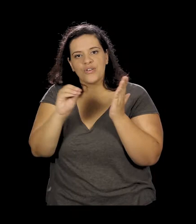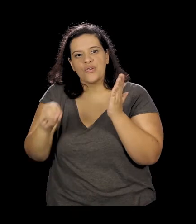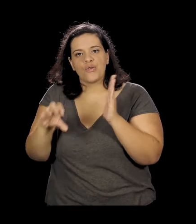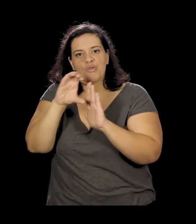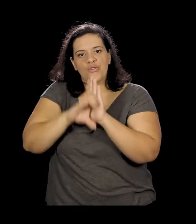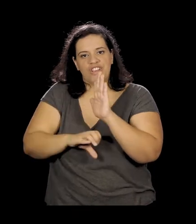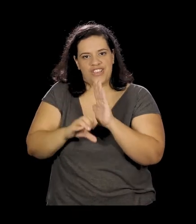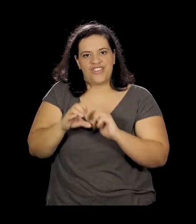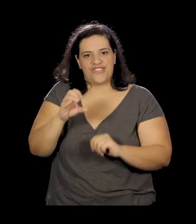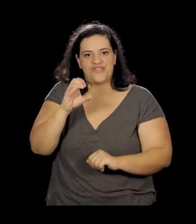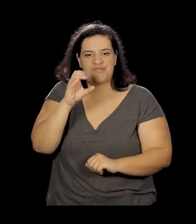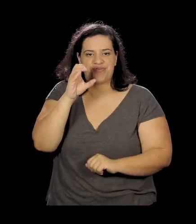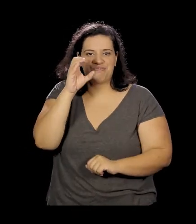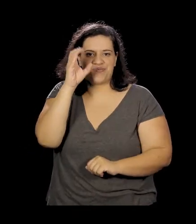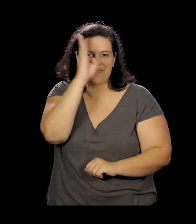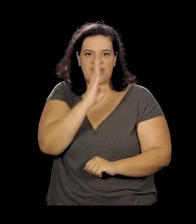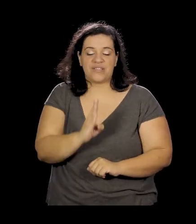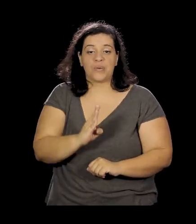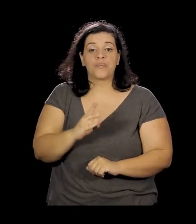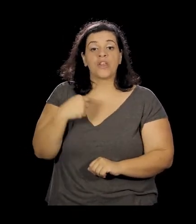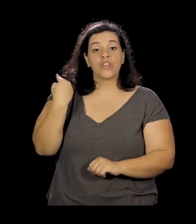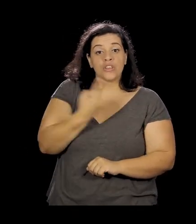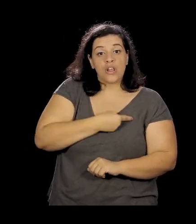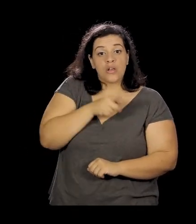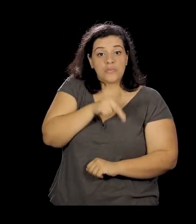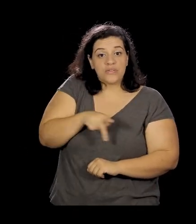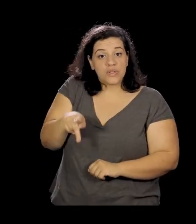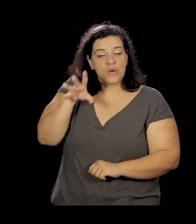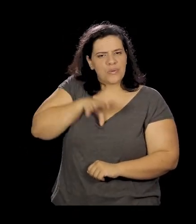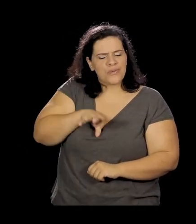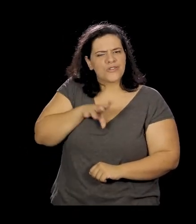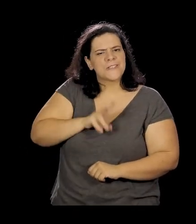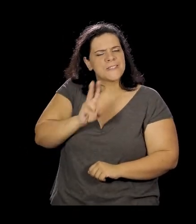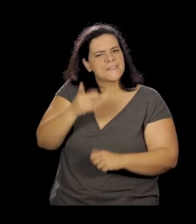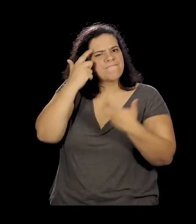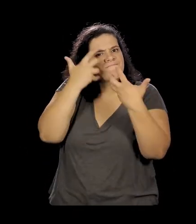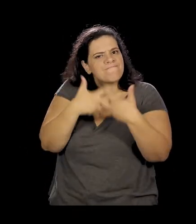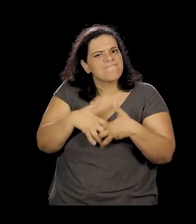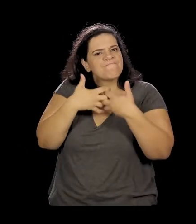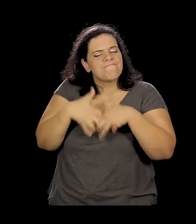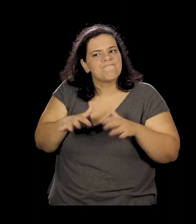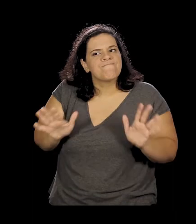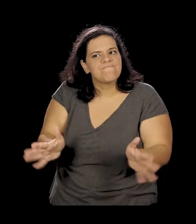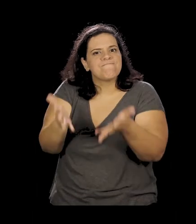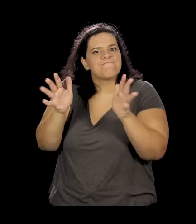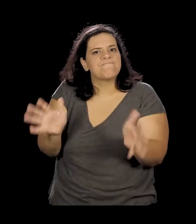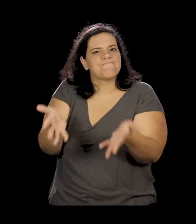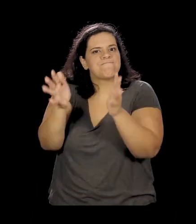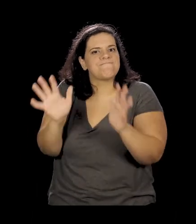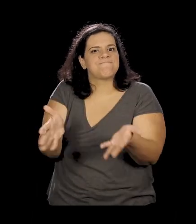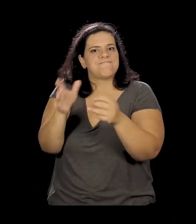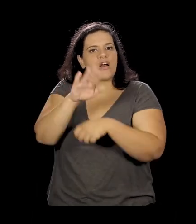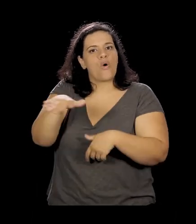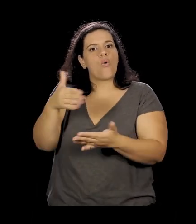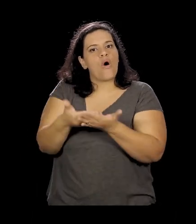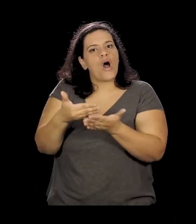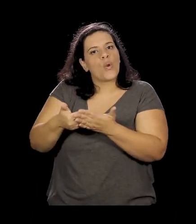Todos nós como professores de português estamos constantemente pensando em como incentivar os alunos